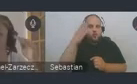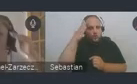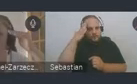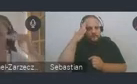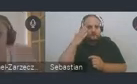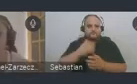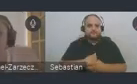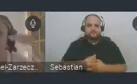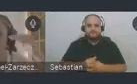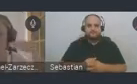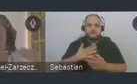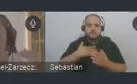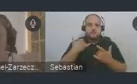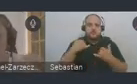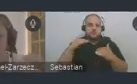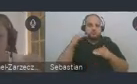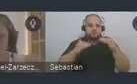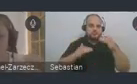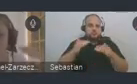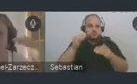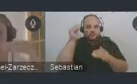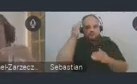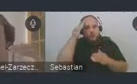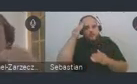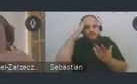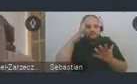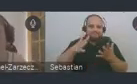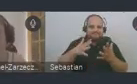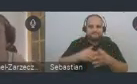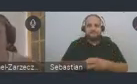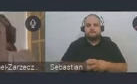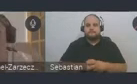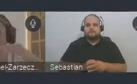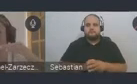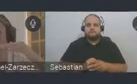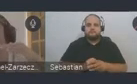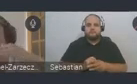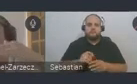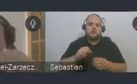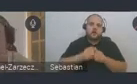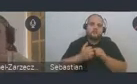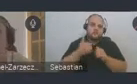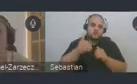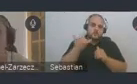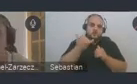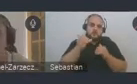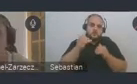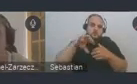To, co mówiliście, że mamy różne poziomy umiejętności. I to jest moment, żeby grupę być może rozdzielić na dwie